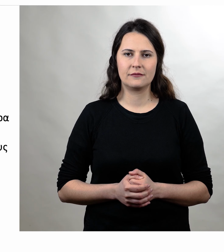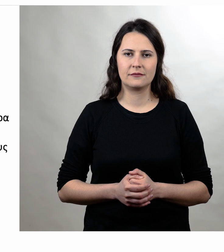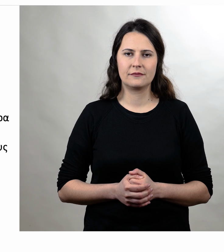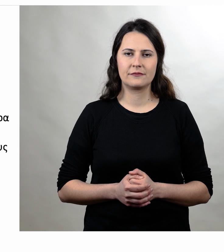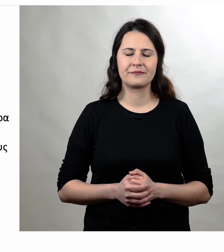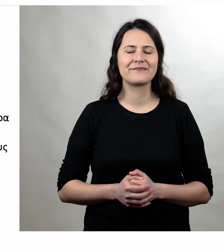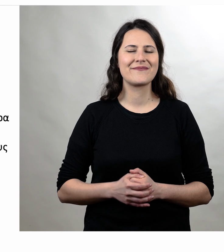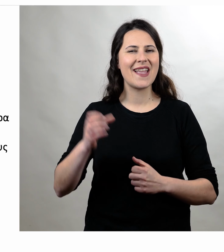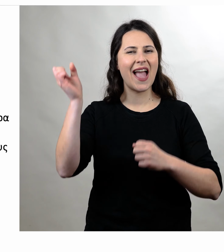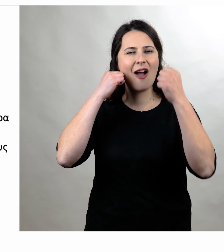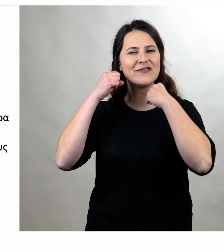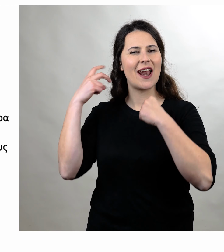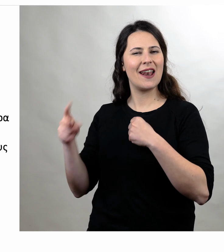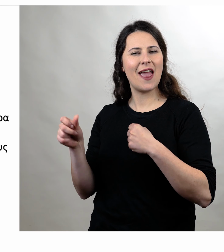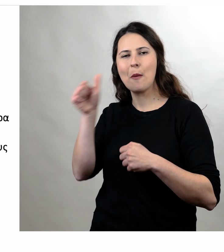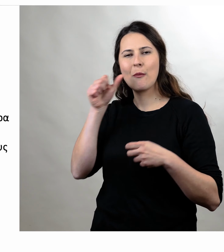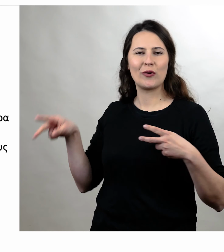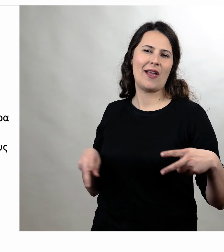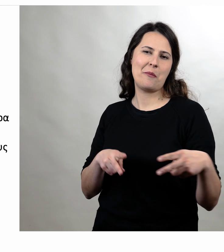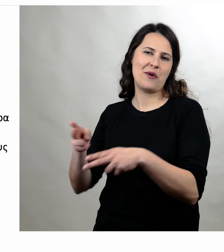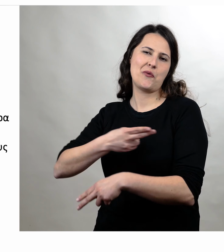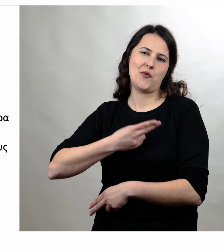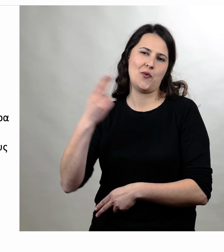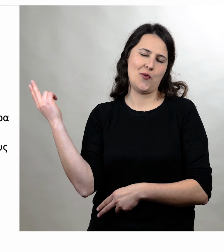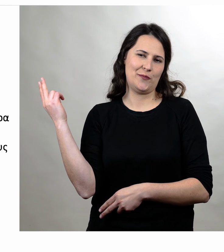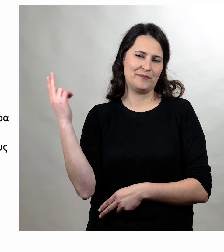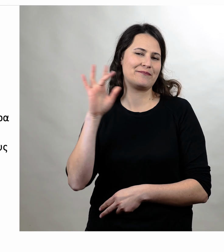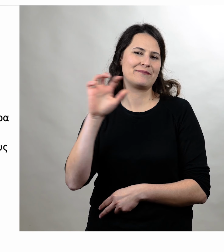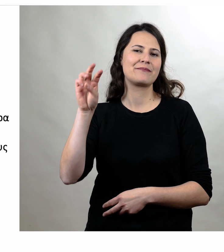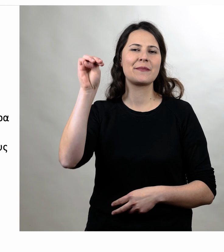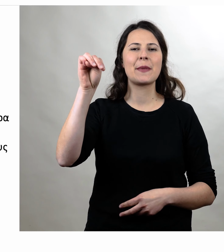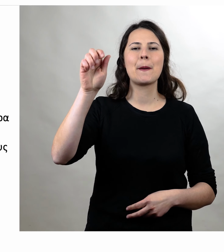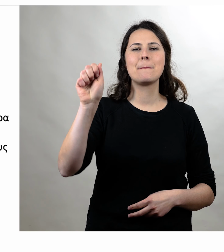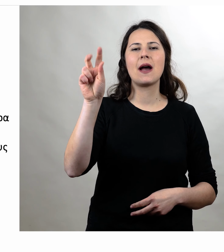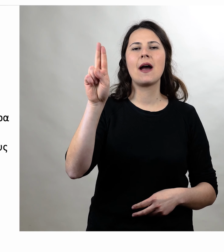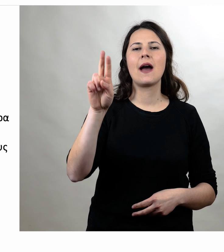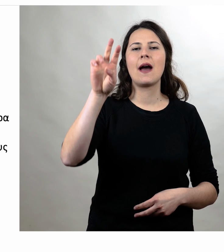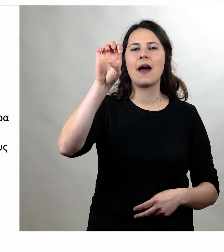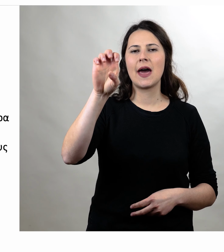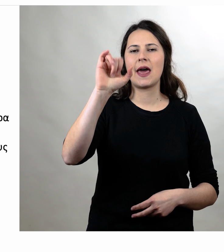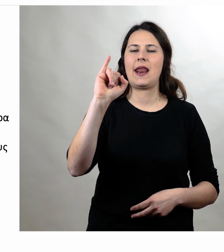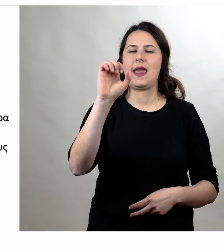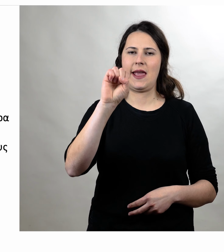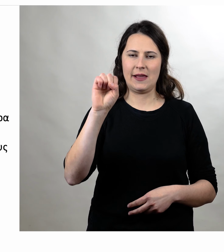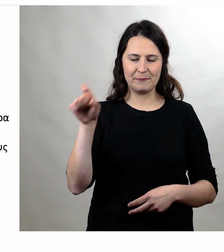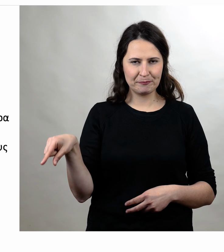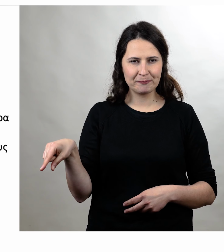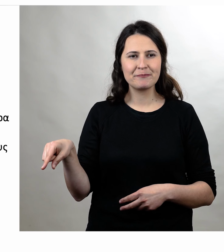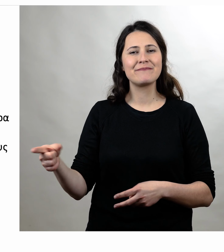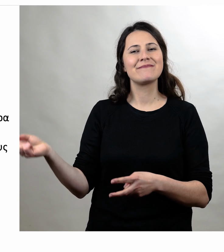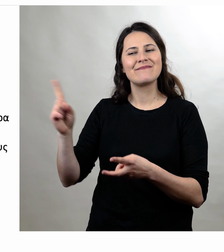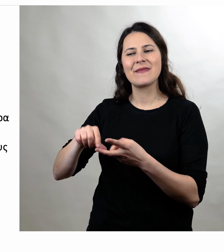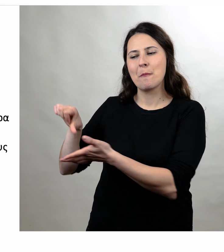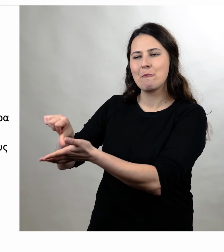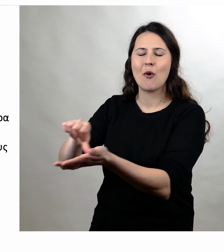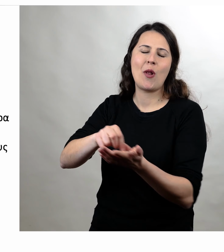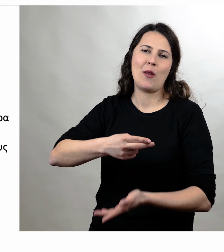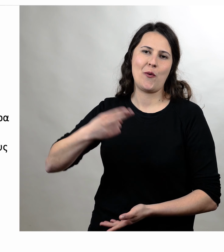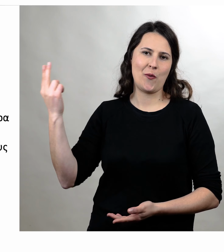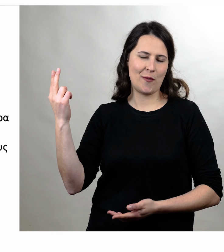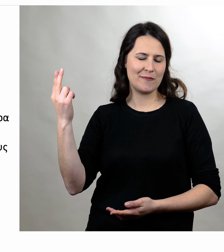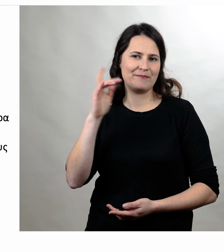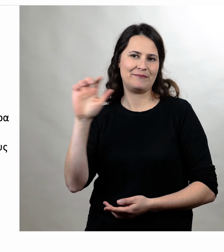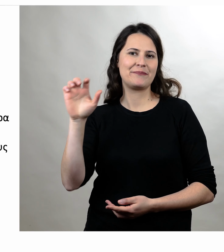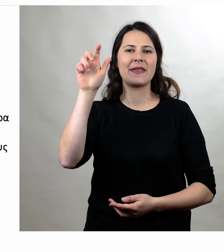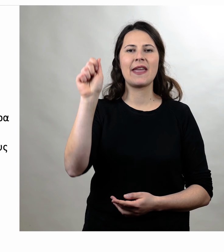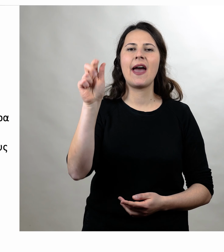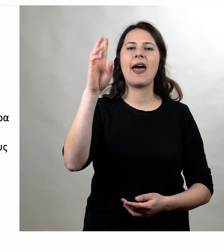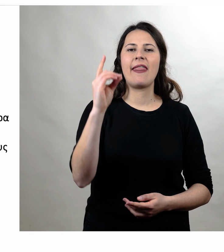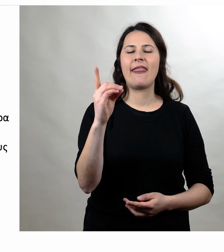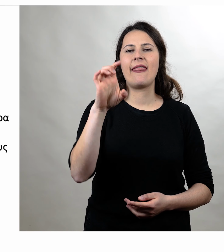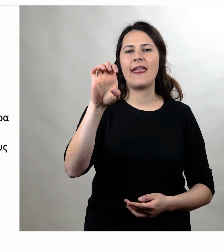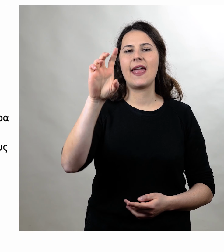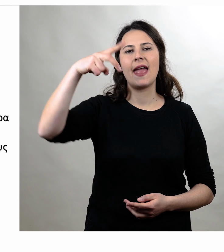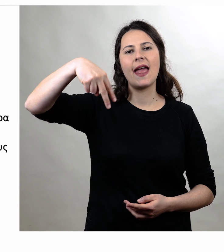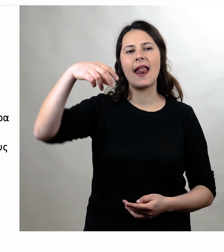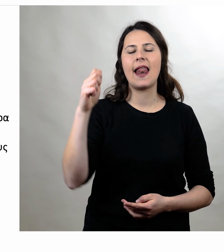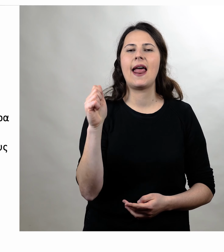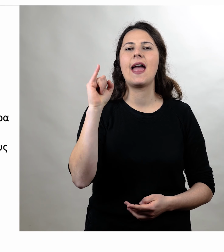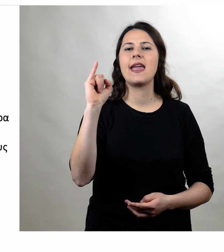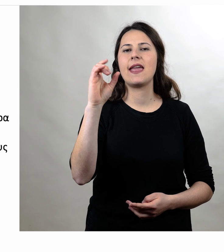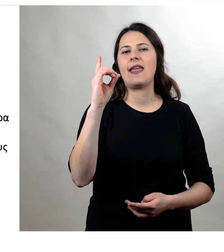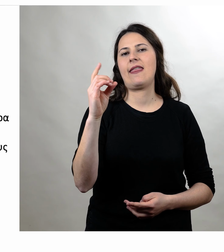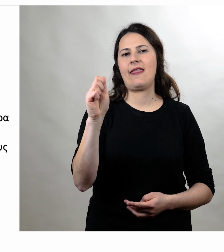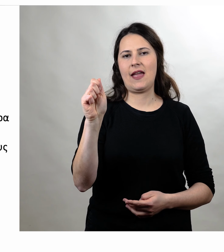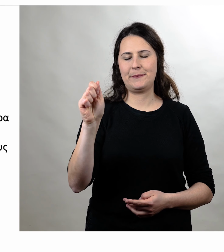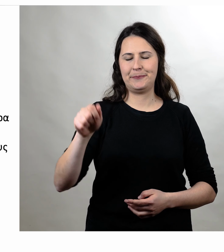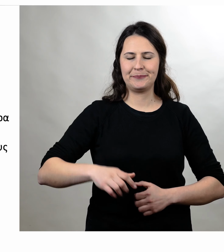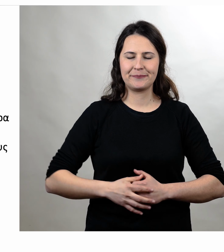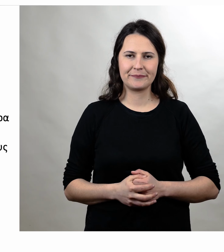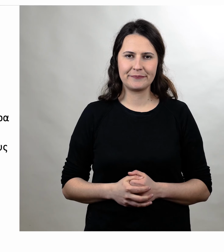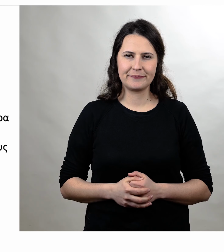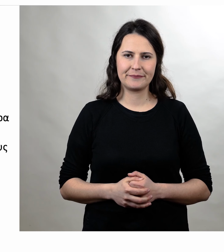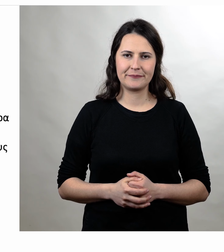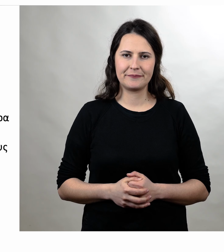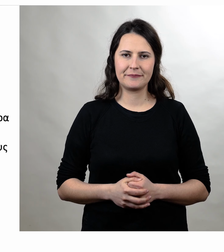Αυστραλιανά Ποτάμια: Μάρρεϋ Αυστραλιανές τοποθεσίες: Αδελαΐδα